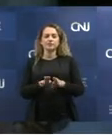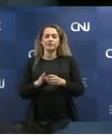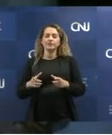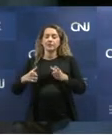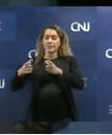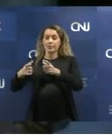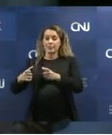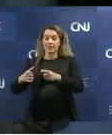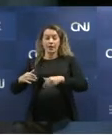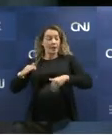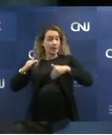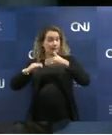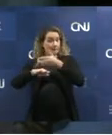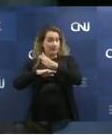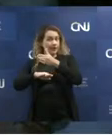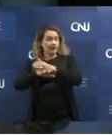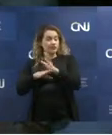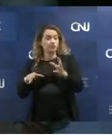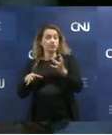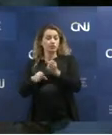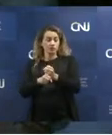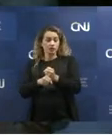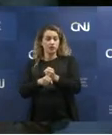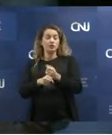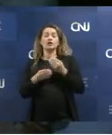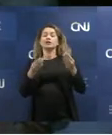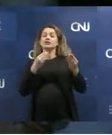e concreto, que depende do empenho não só dos julgadores,